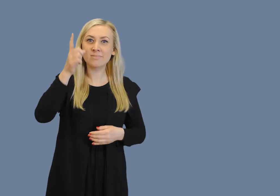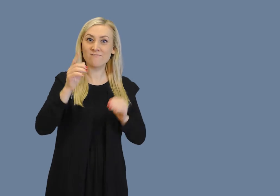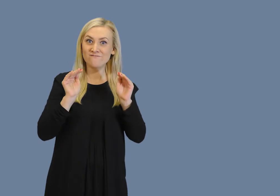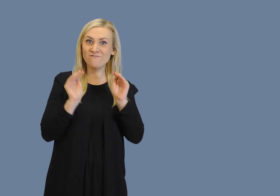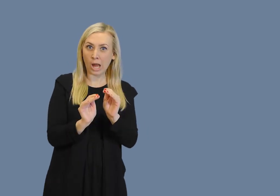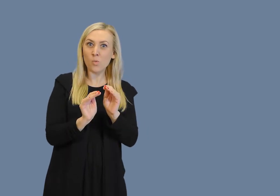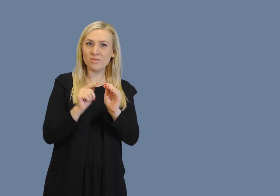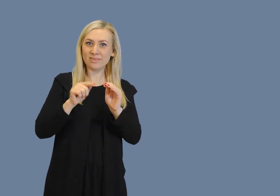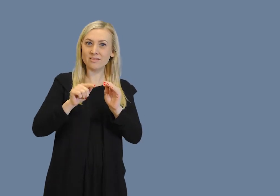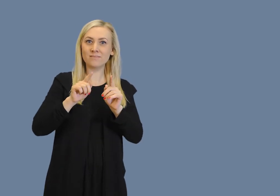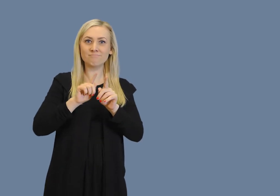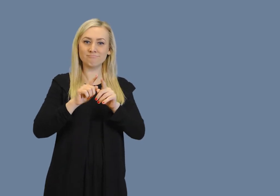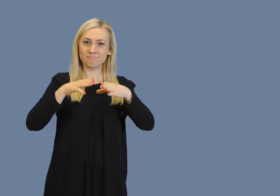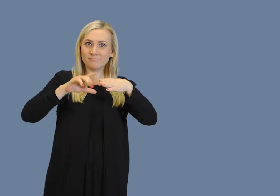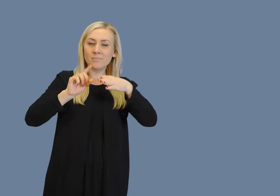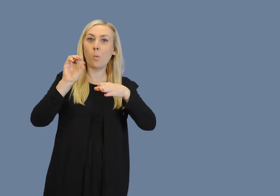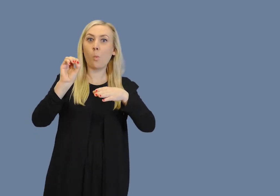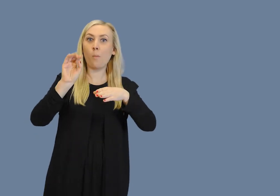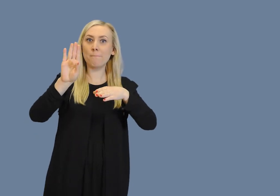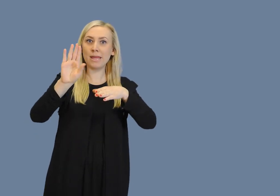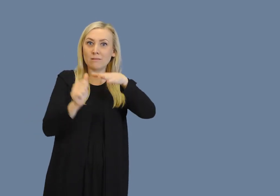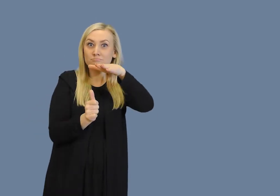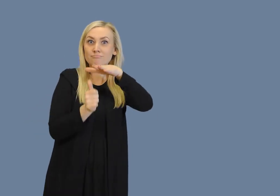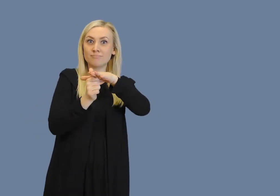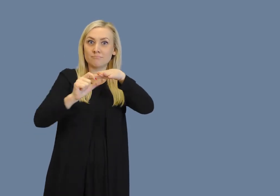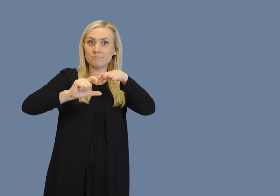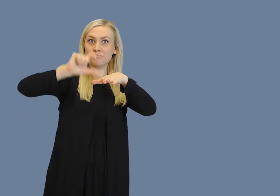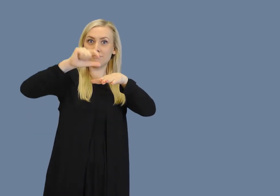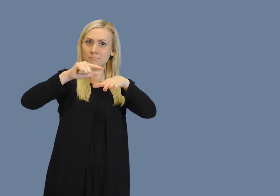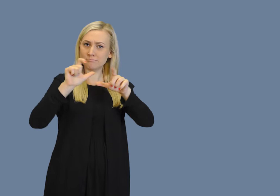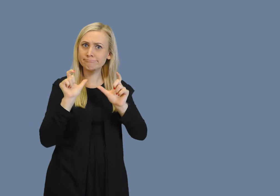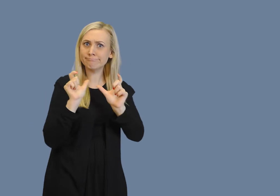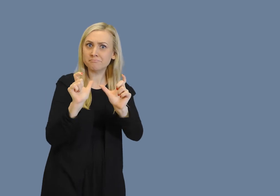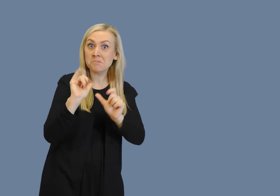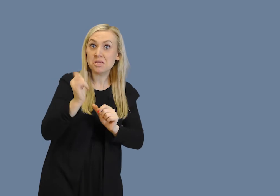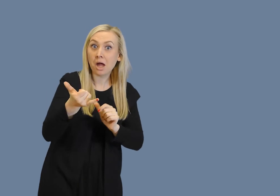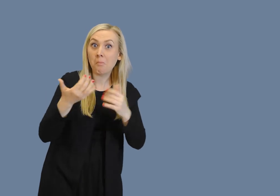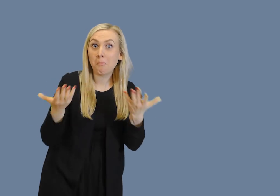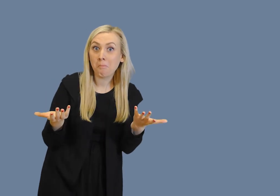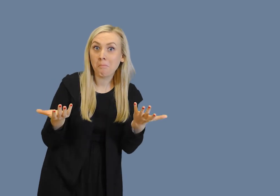Mit einem Tampon kann man auch verhüten. Oder?